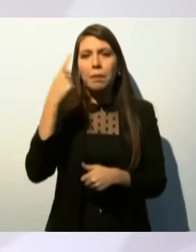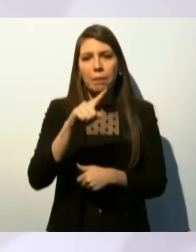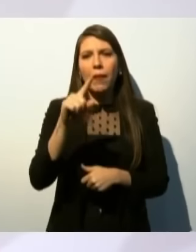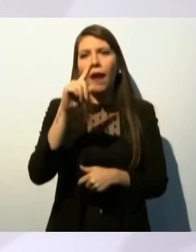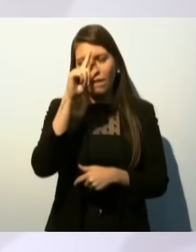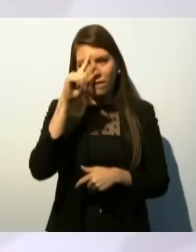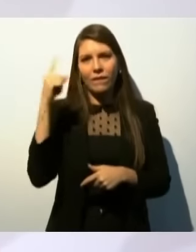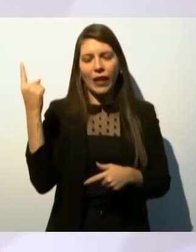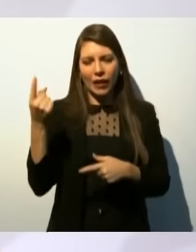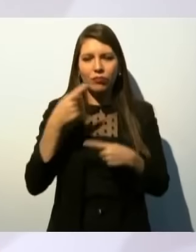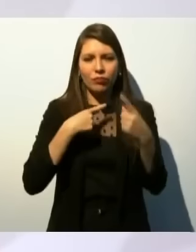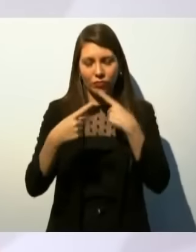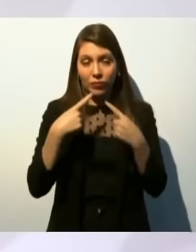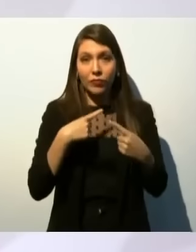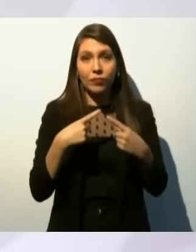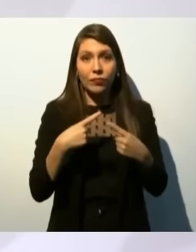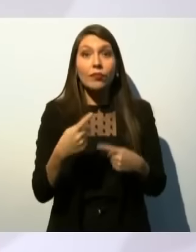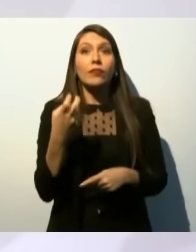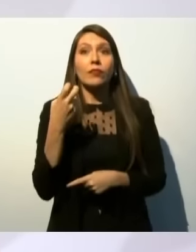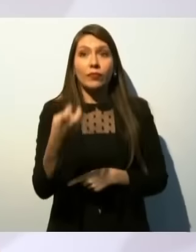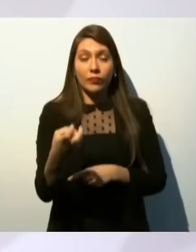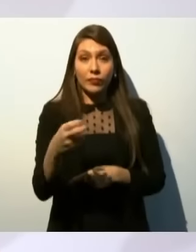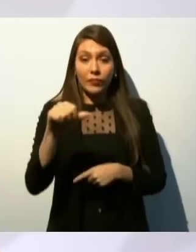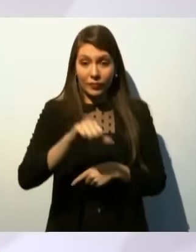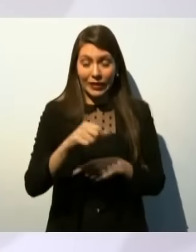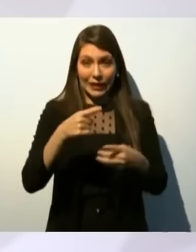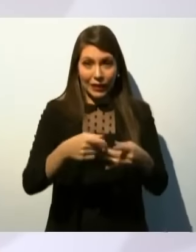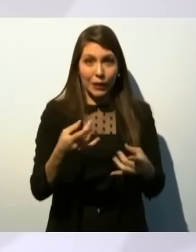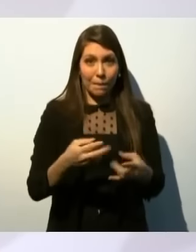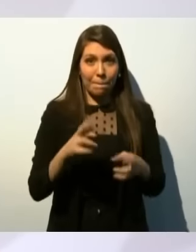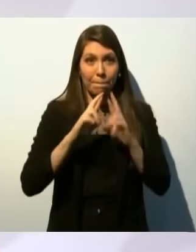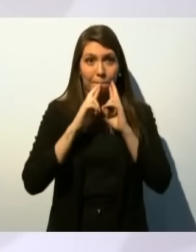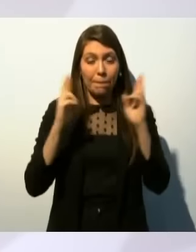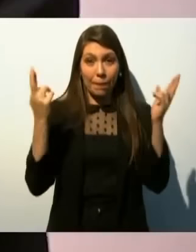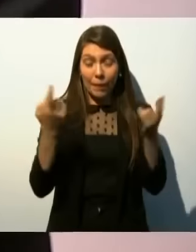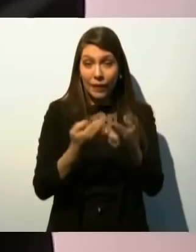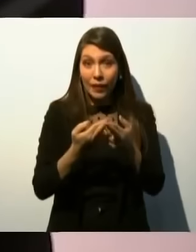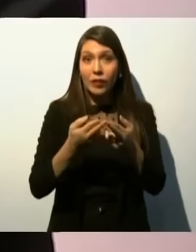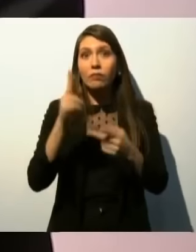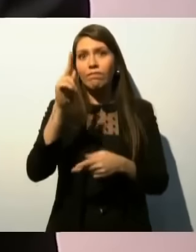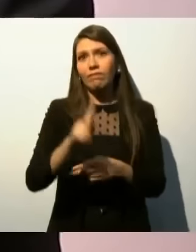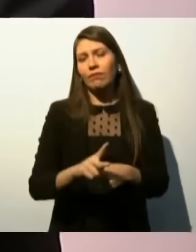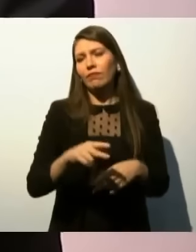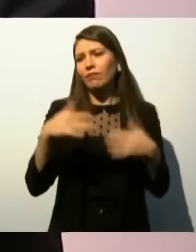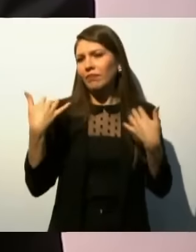esta reunión también es histórica por el momento complejo y de polarización que se